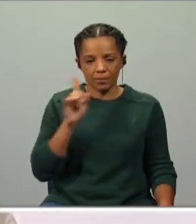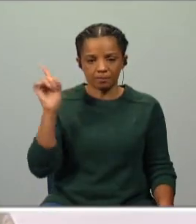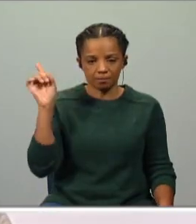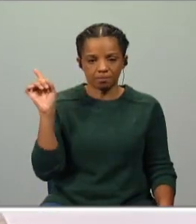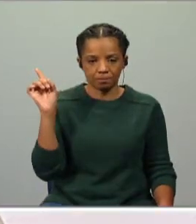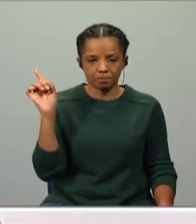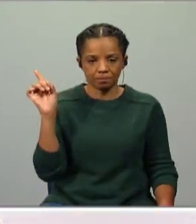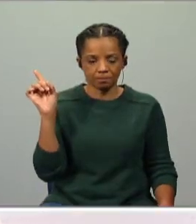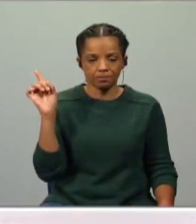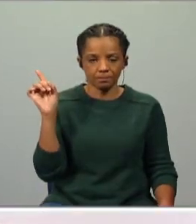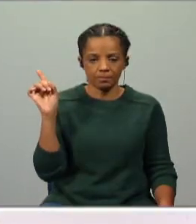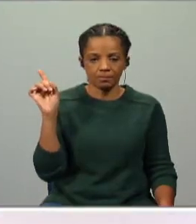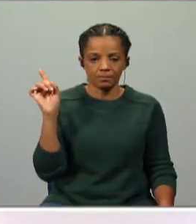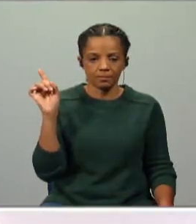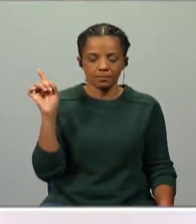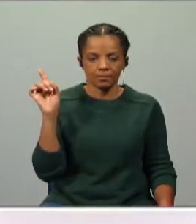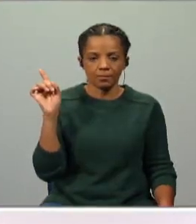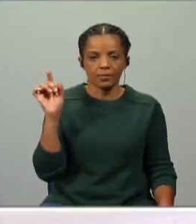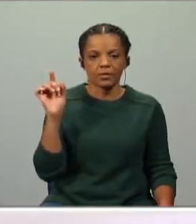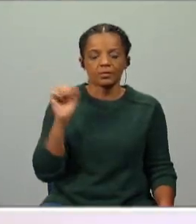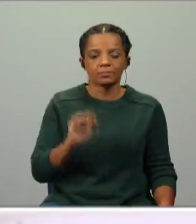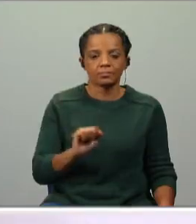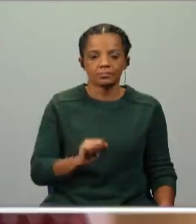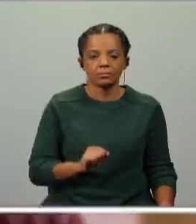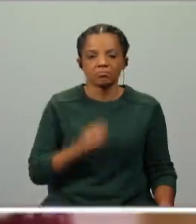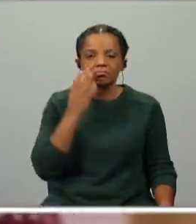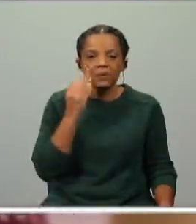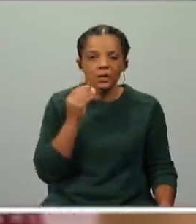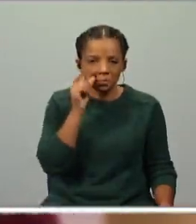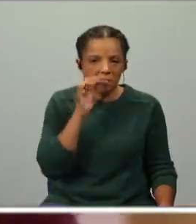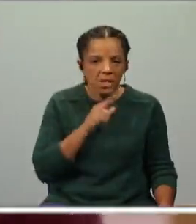o a nossa grinalda Eu acho que os pais, os avós,